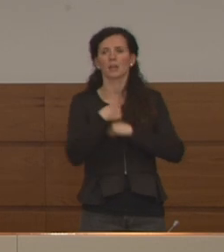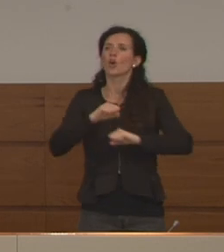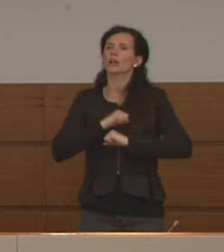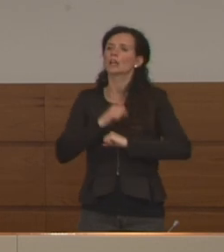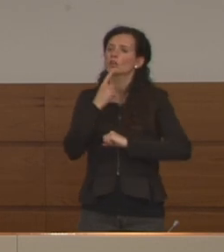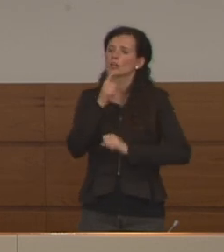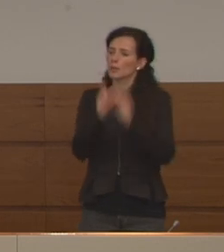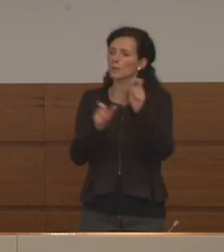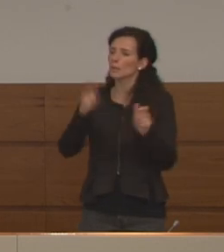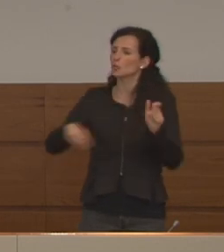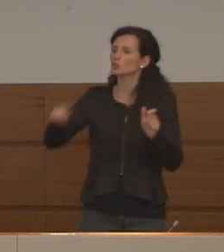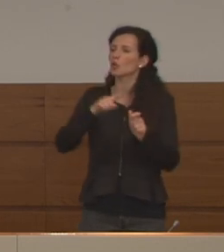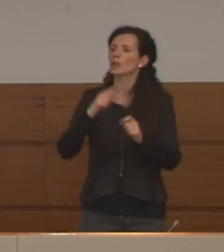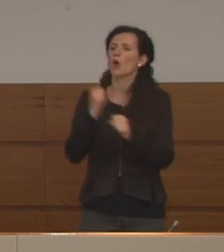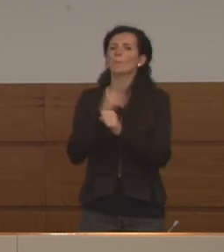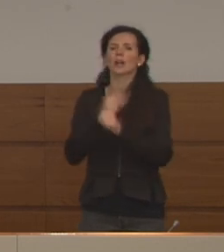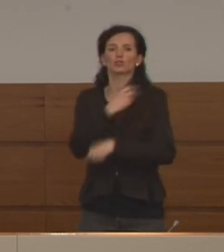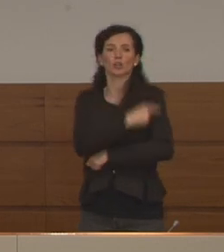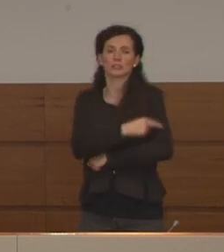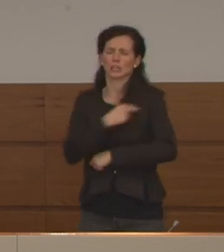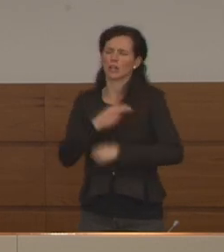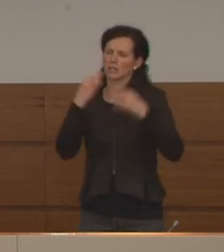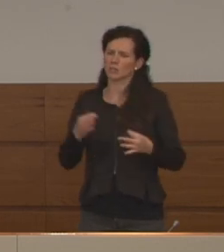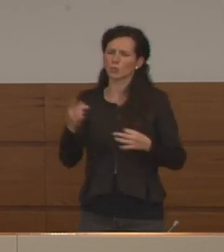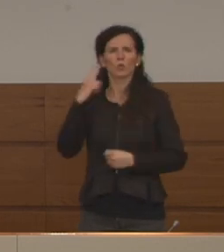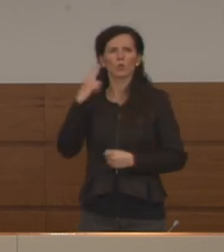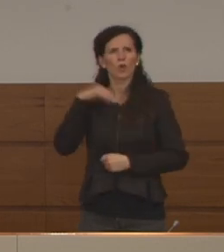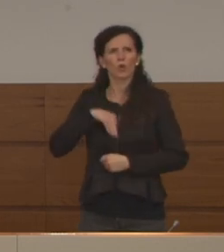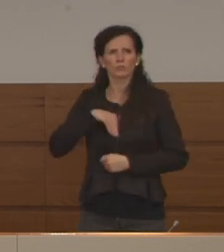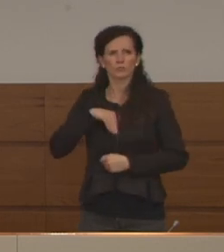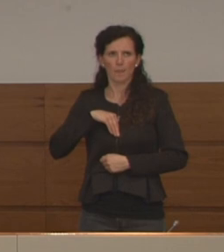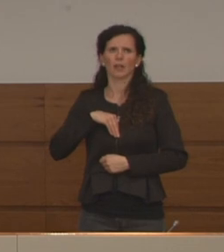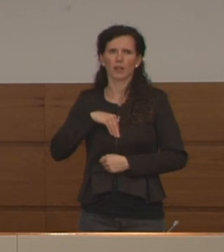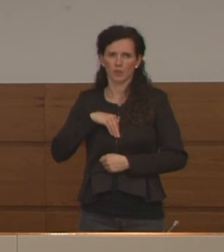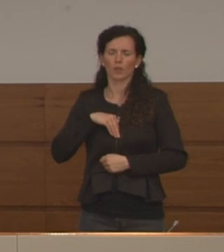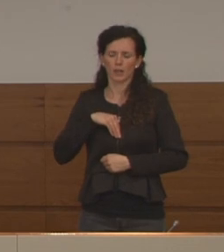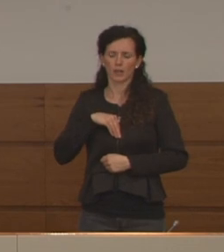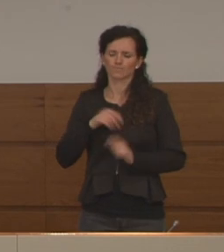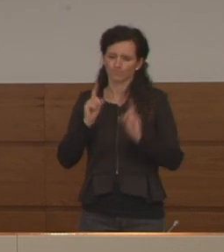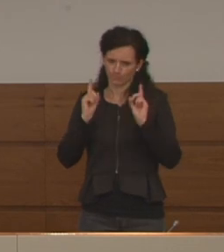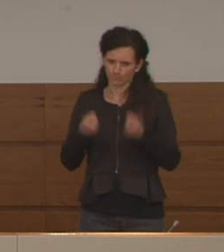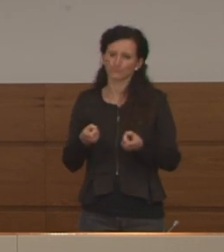problematica che provvederanno loro a, come si può dire, a mettersi in